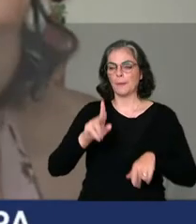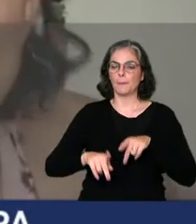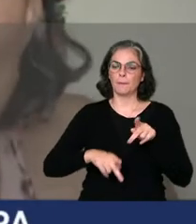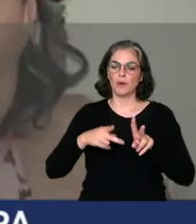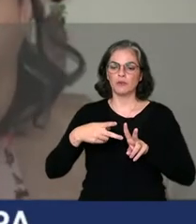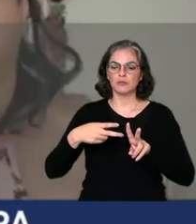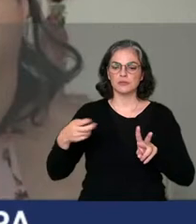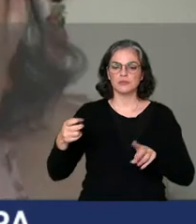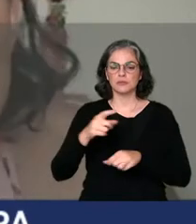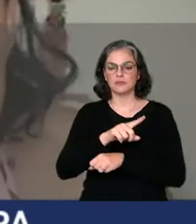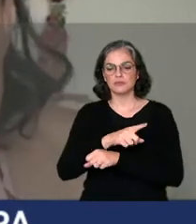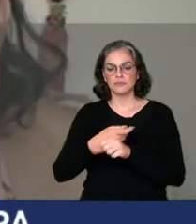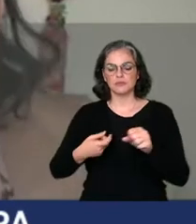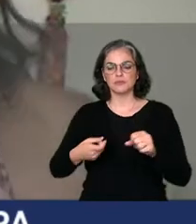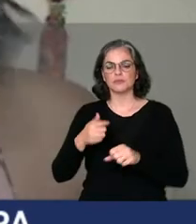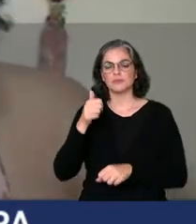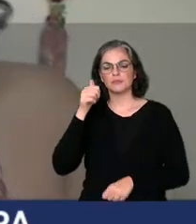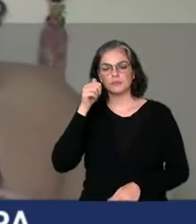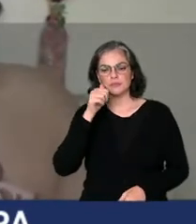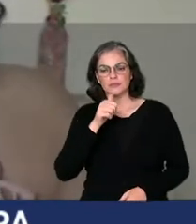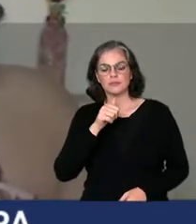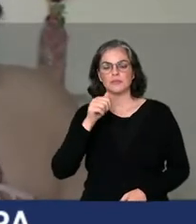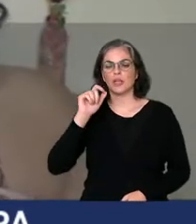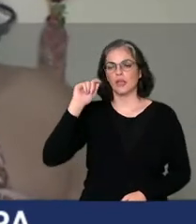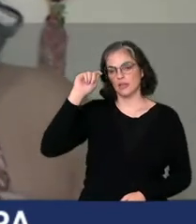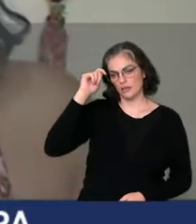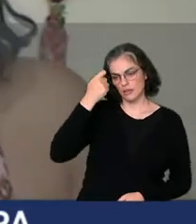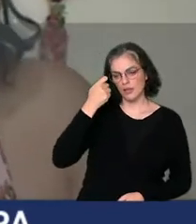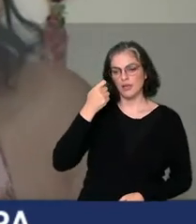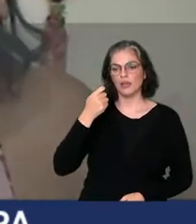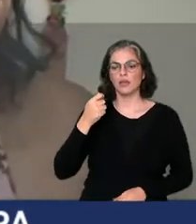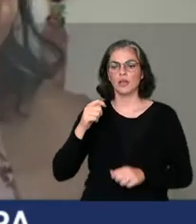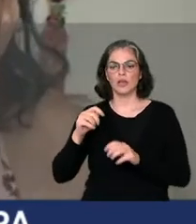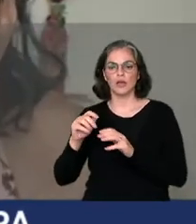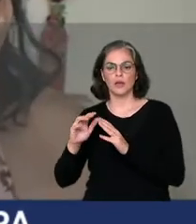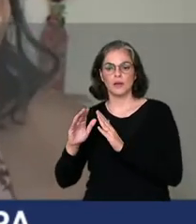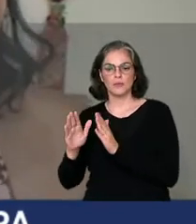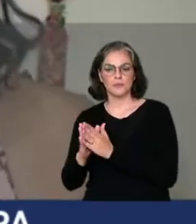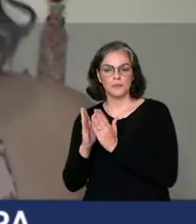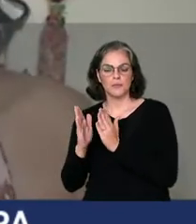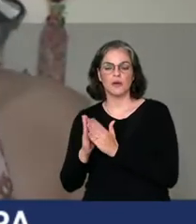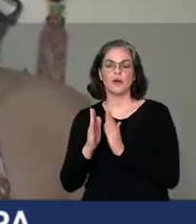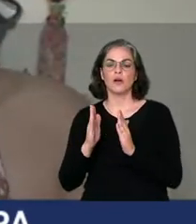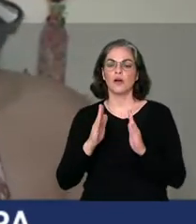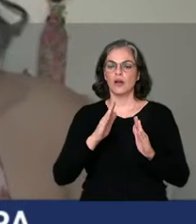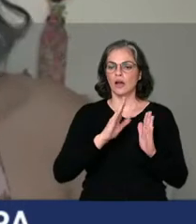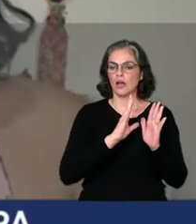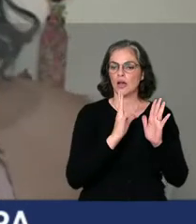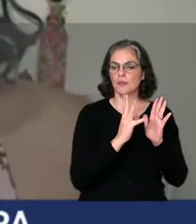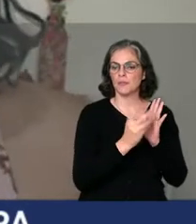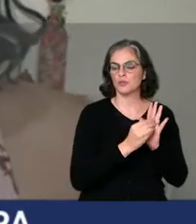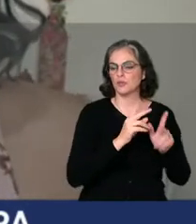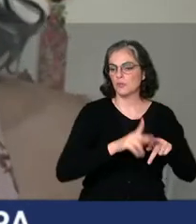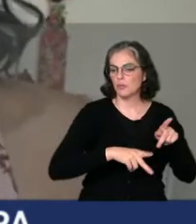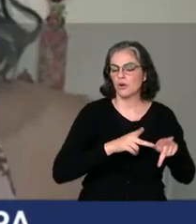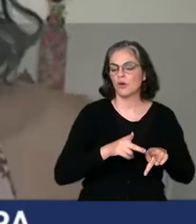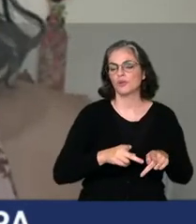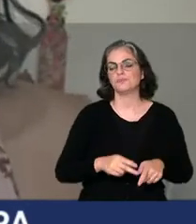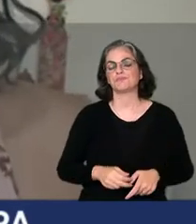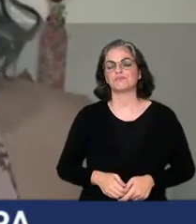SEGMENTOS DA CULTURA. POVOS INDÍGENAS, QUILOMBOLAS, MULHERES, PERIFERIA, POVOS DA